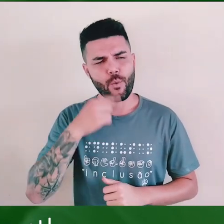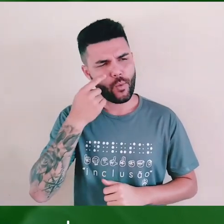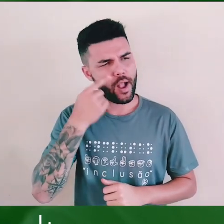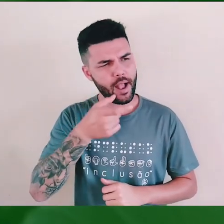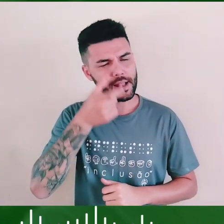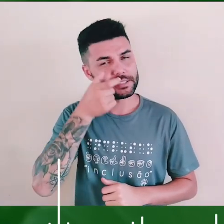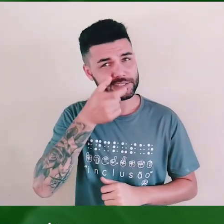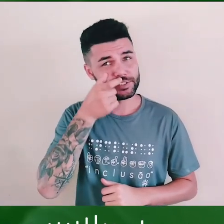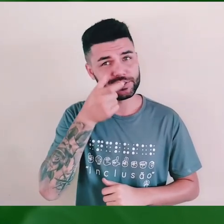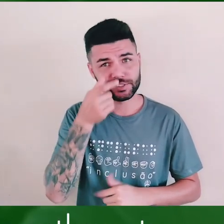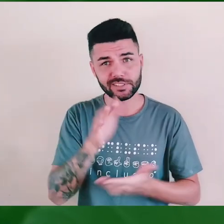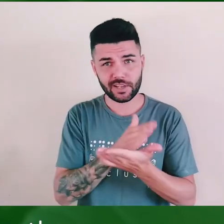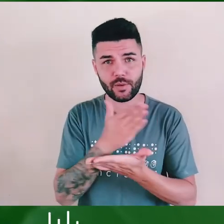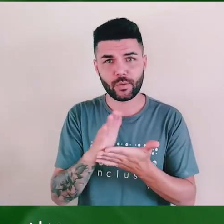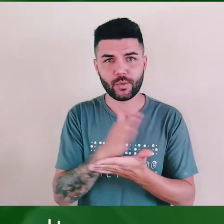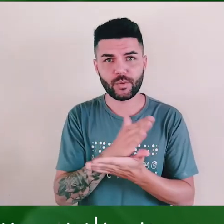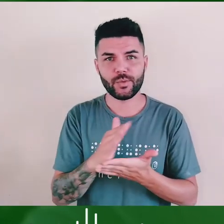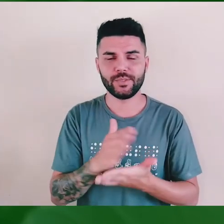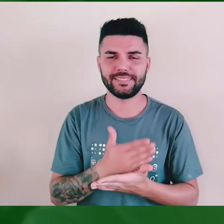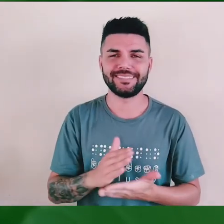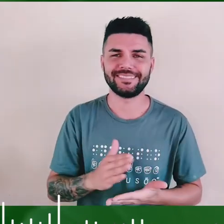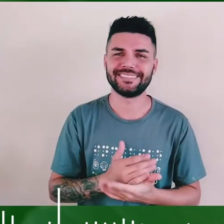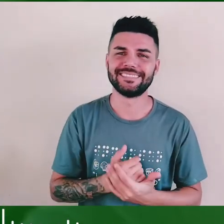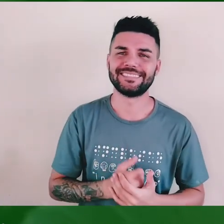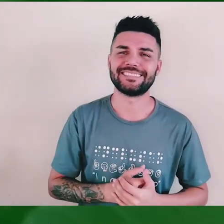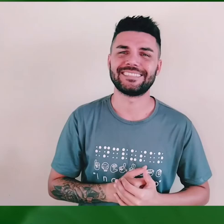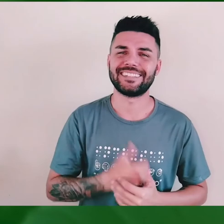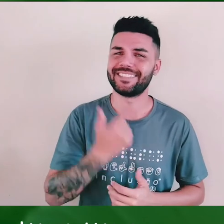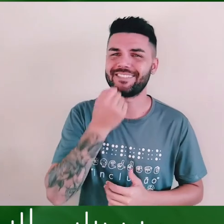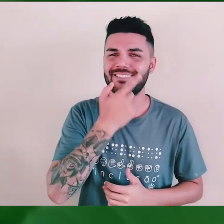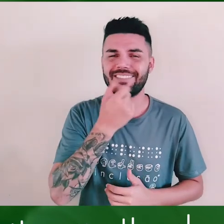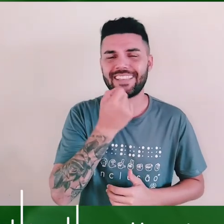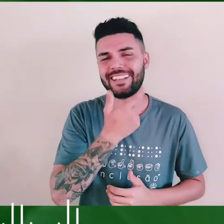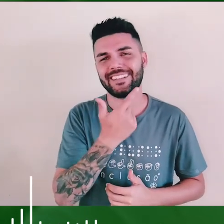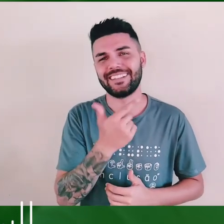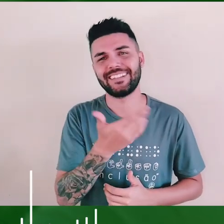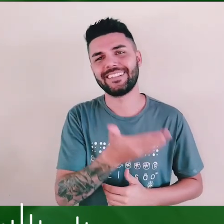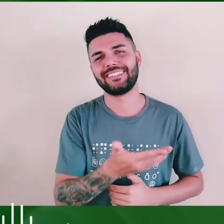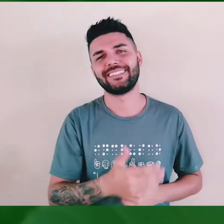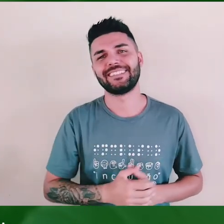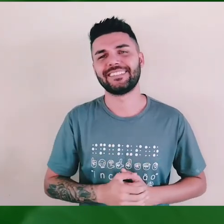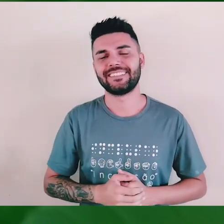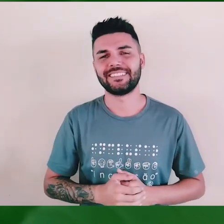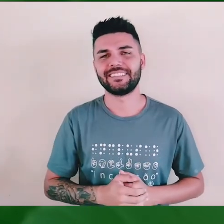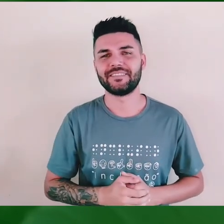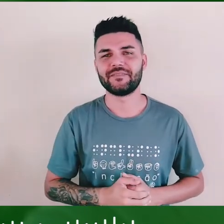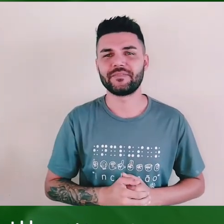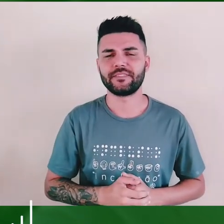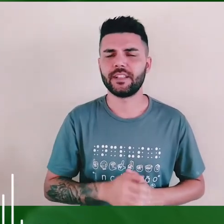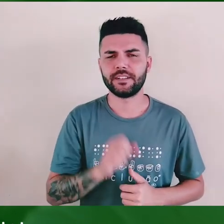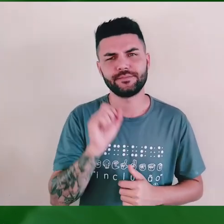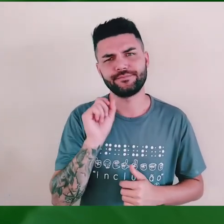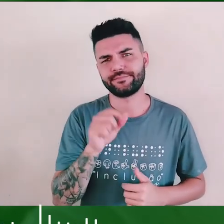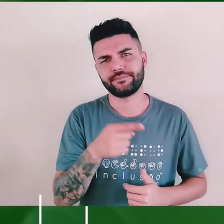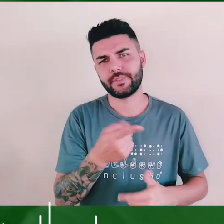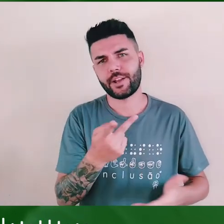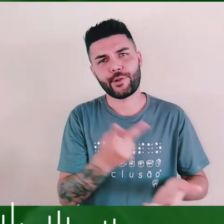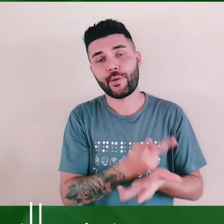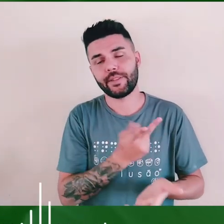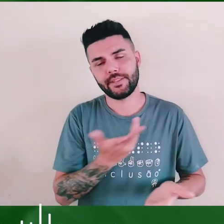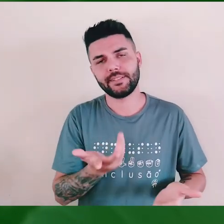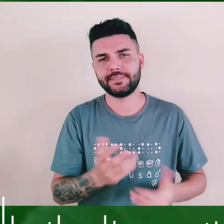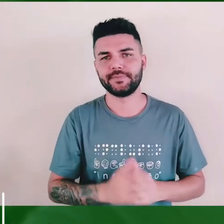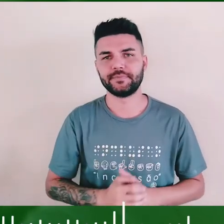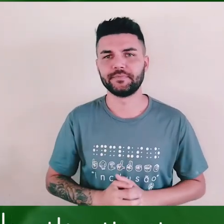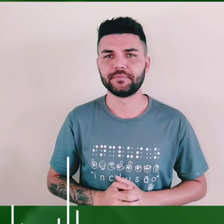Se esforçou, foi muito longe... o primeiro eliminado (risos). Gabriel: Faz parte, acontece.